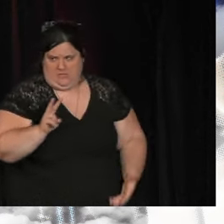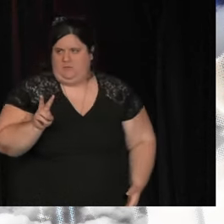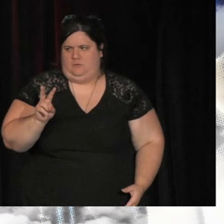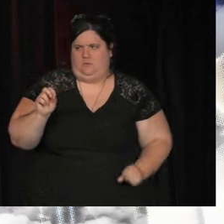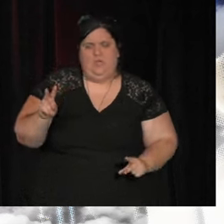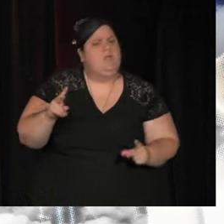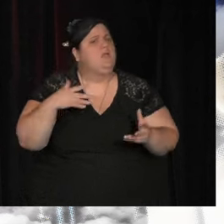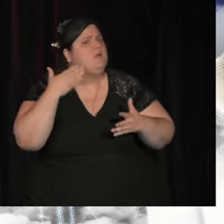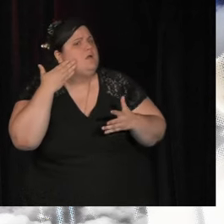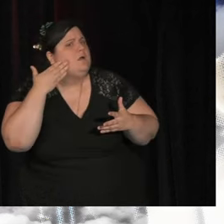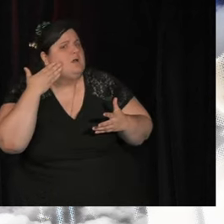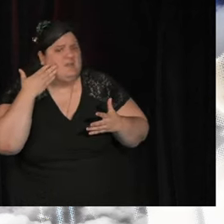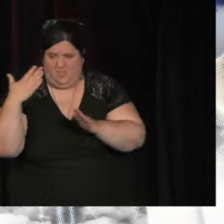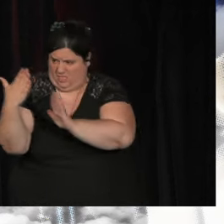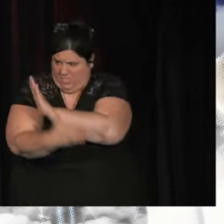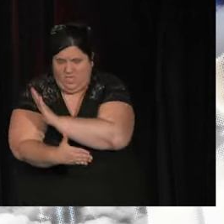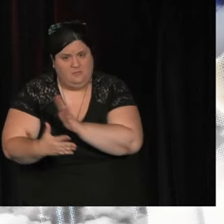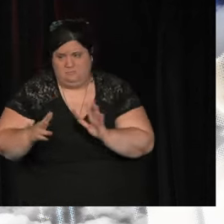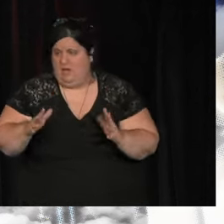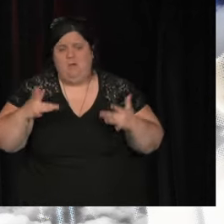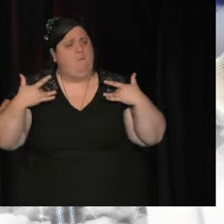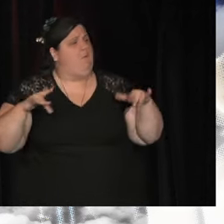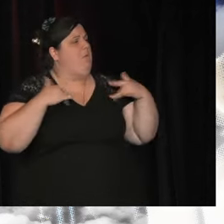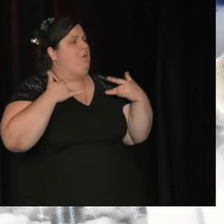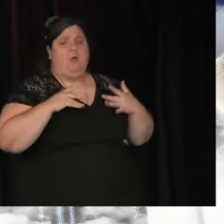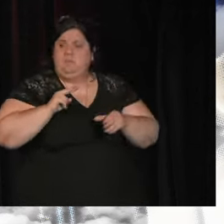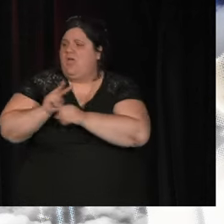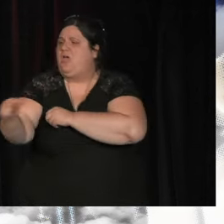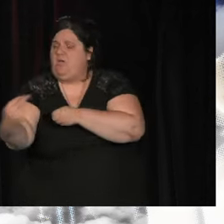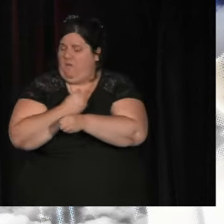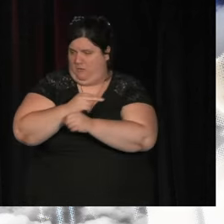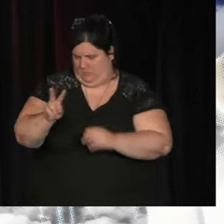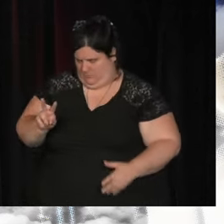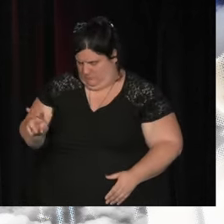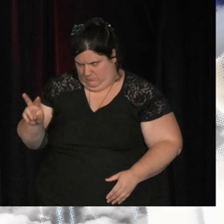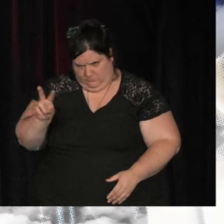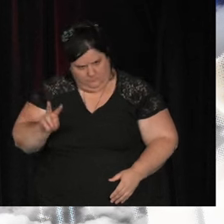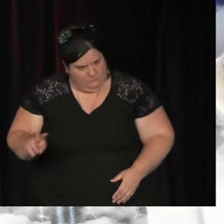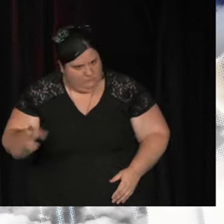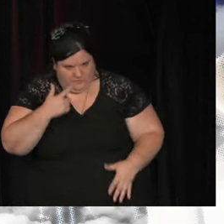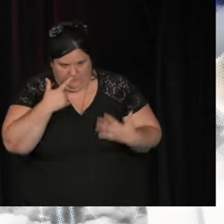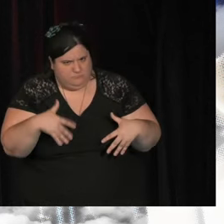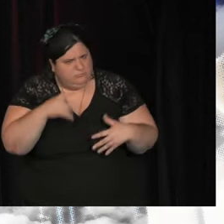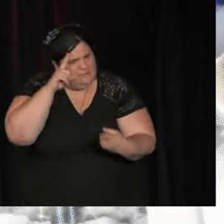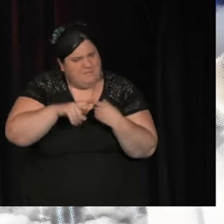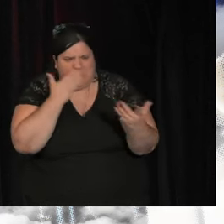ça se passe mal, ce n'est la faute de personne et ça s'insulte très rapidement. Et c'est un vrai sujet en vrai, ce côté de toxicité en ligne comme tu le dis.